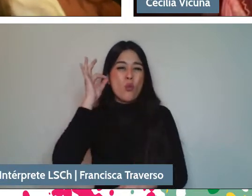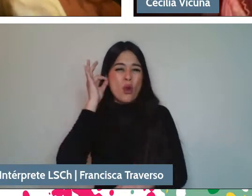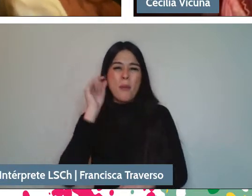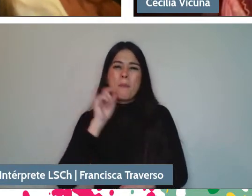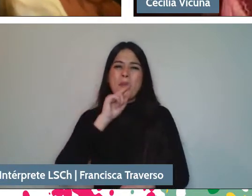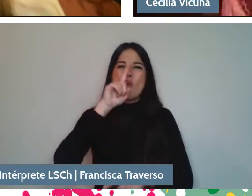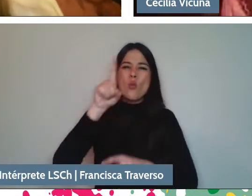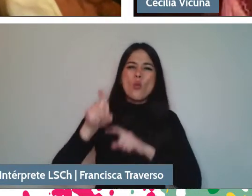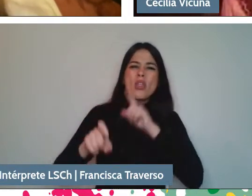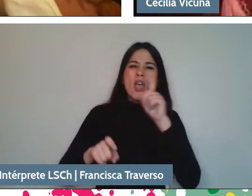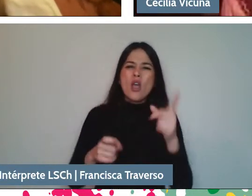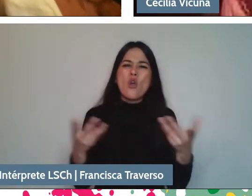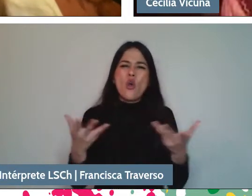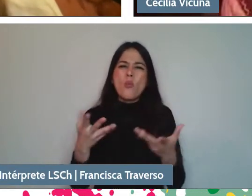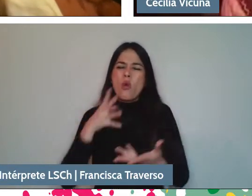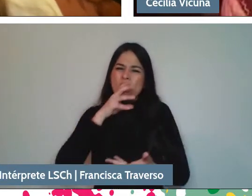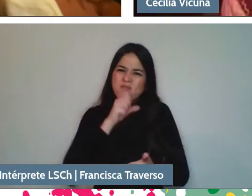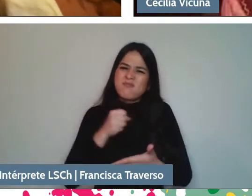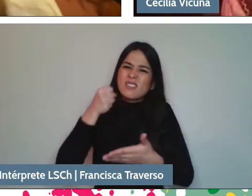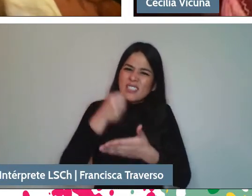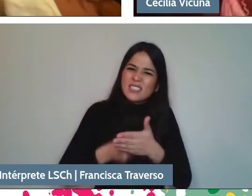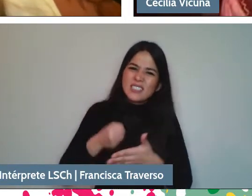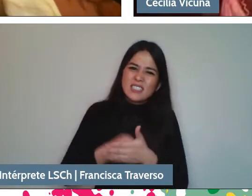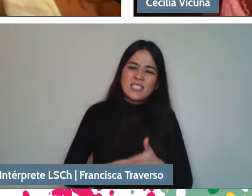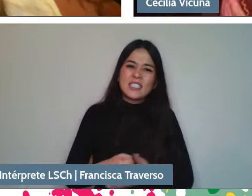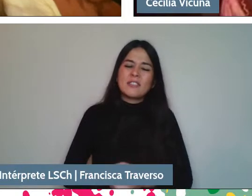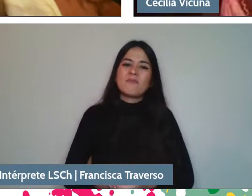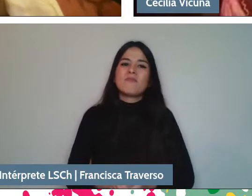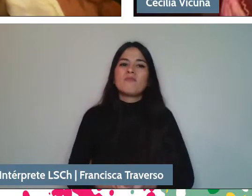El hecho de ser mujer, el hecho de ser autodidacta. Hay muchas preguntas al respecto.